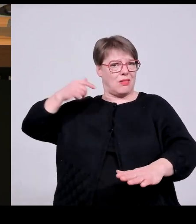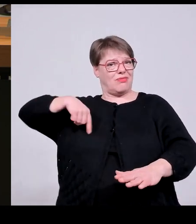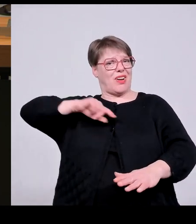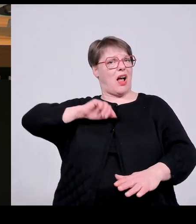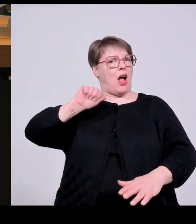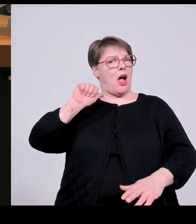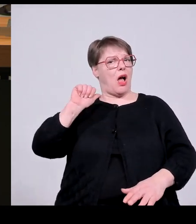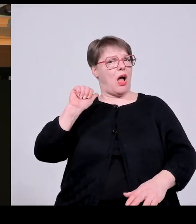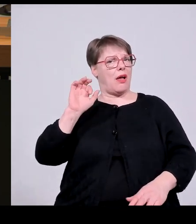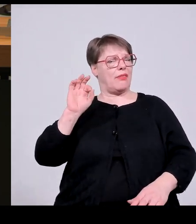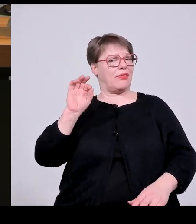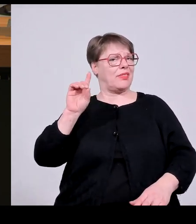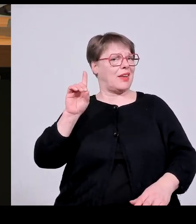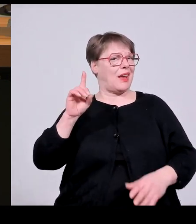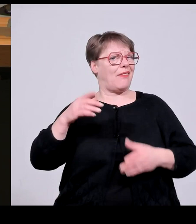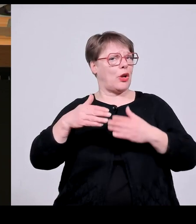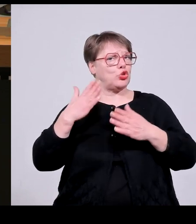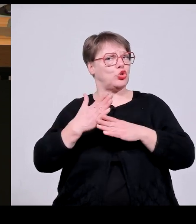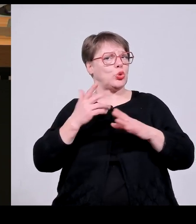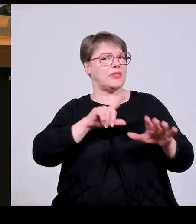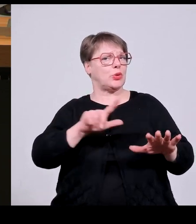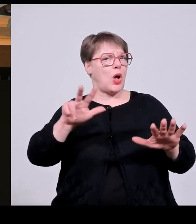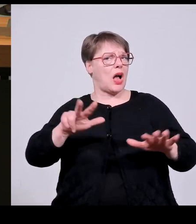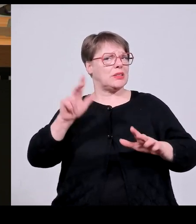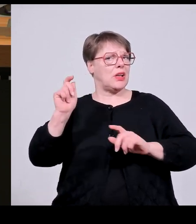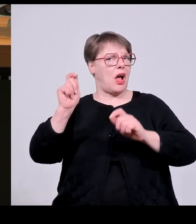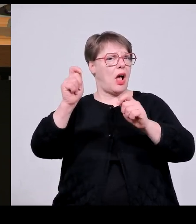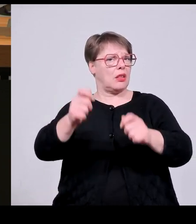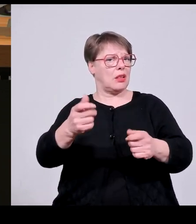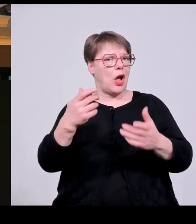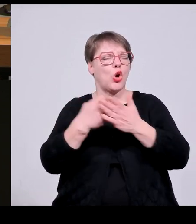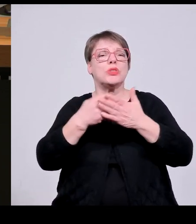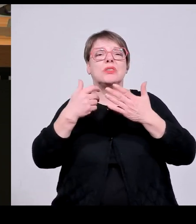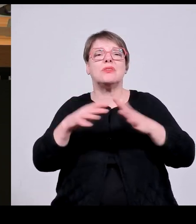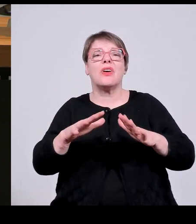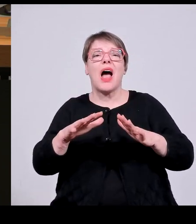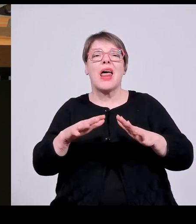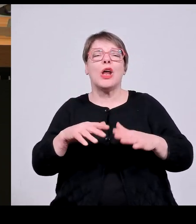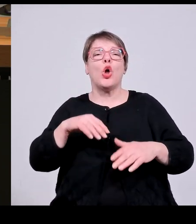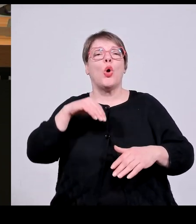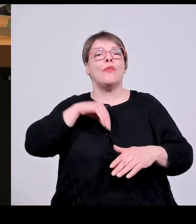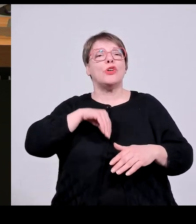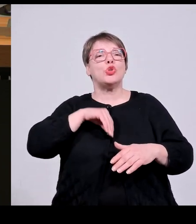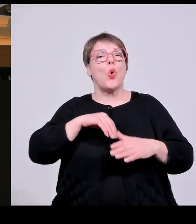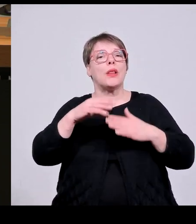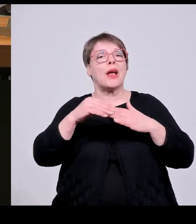Wir stehen nämlich vernünftige Anträgen zu sind völlig Ideologie befreit werden, die es immer konstruktiv tun, wenn es Sinn macht.